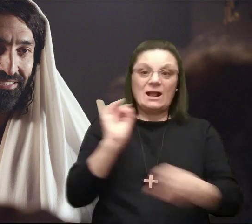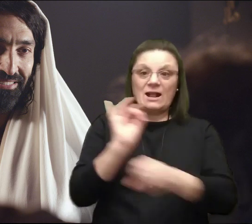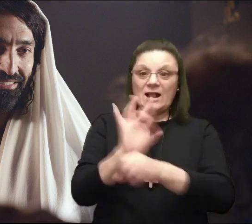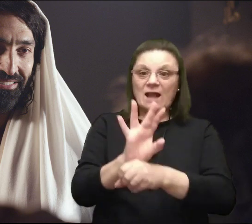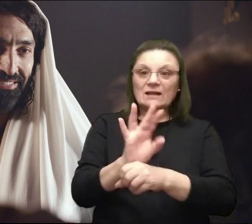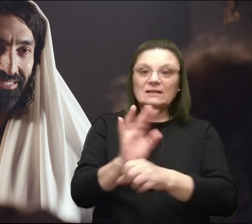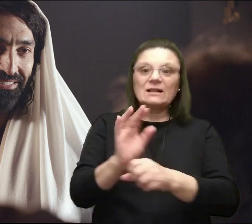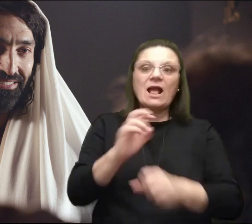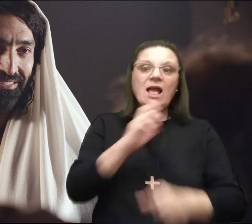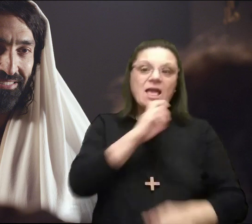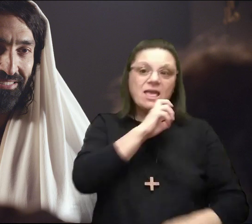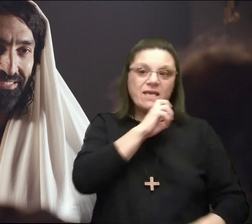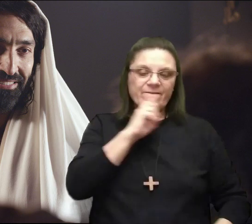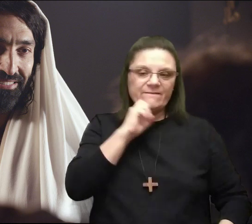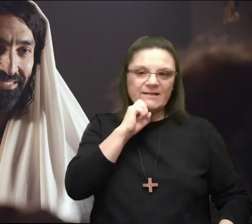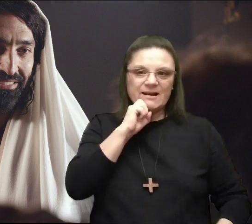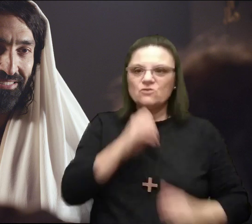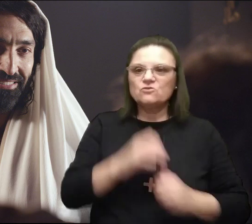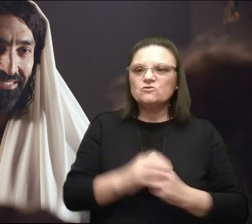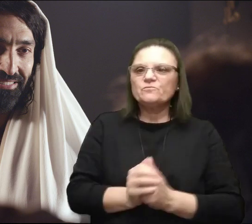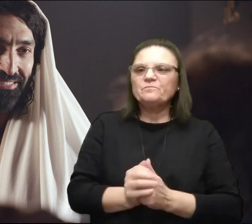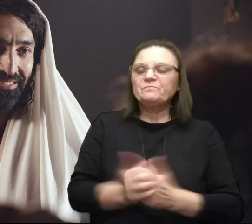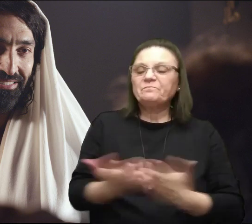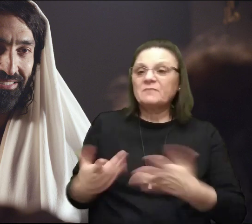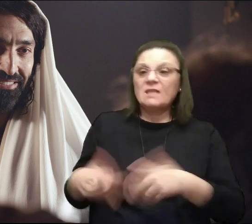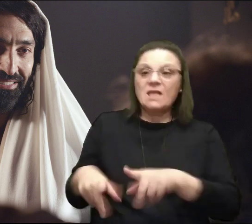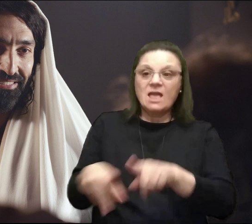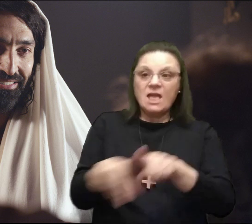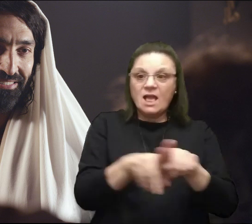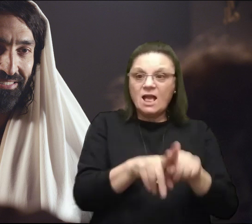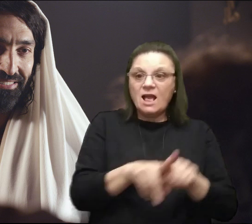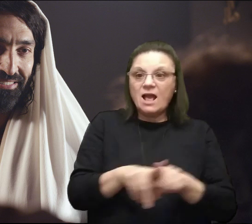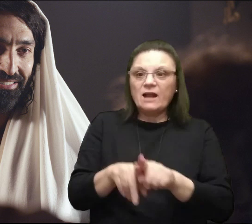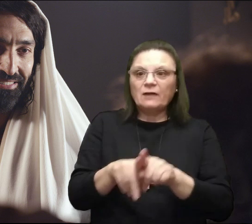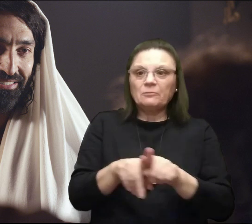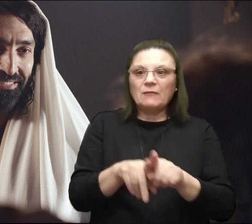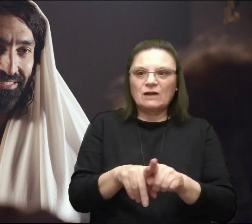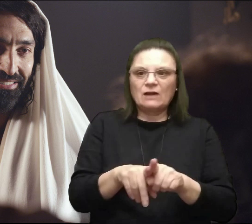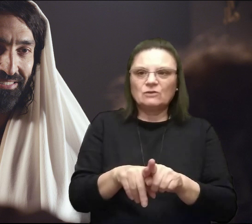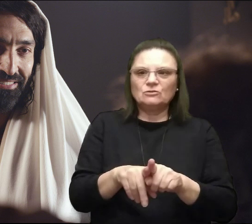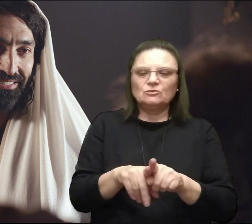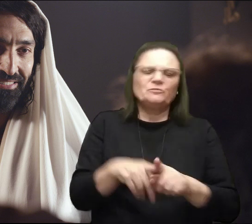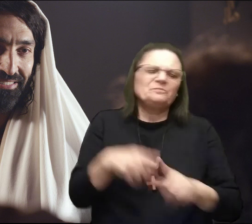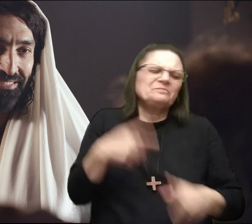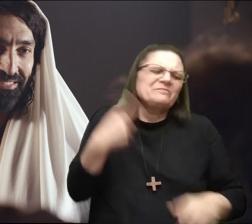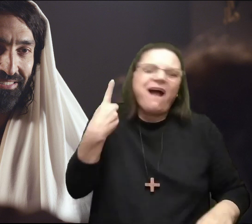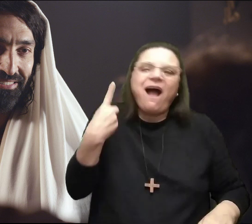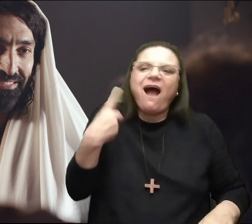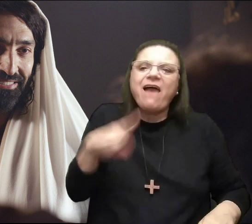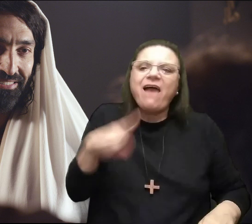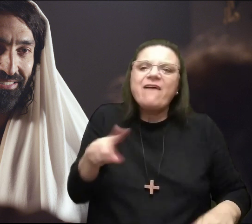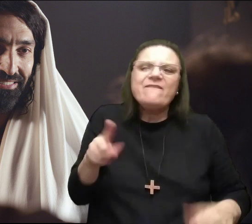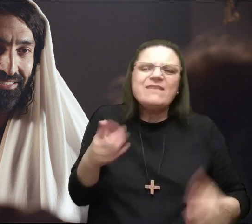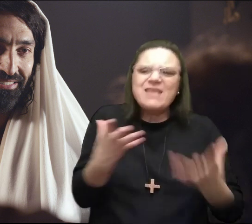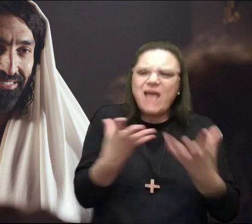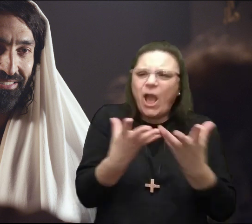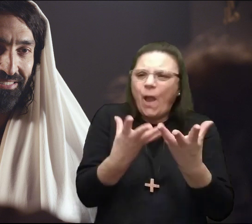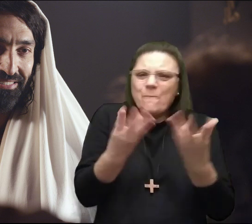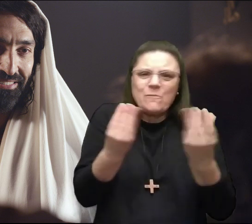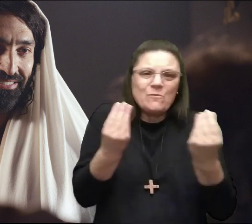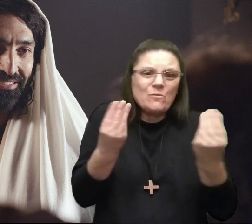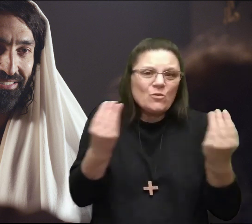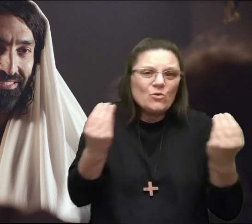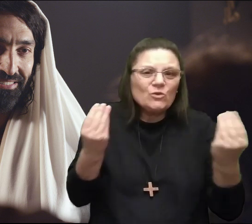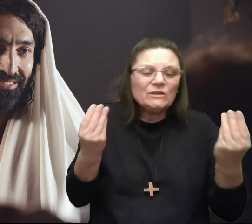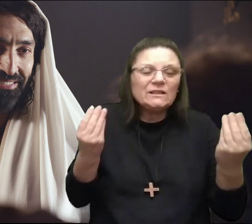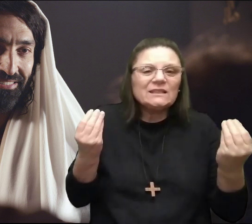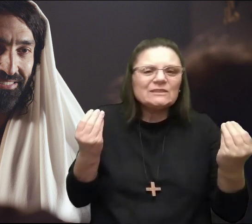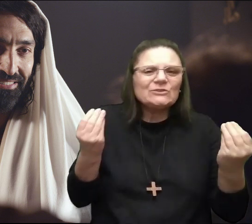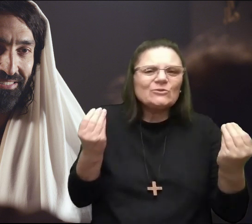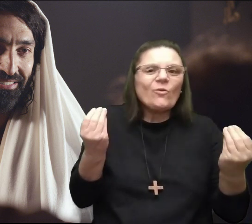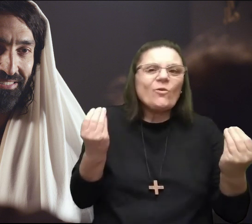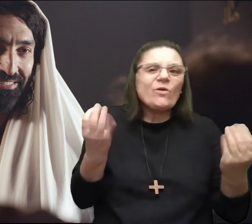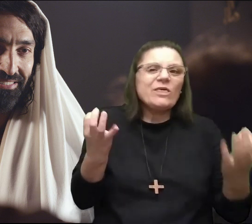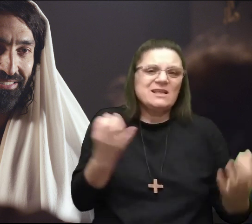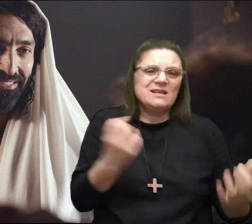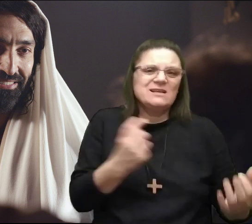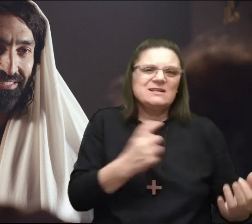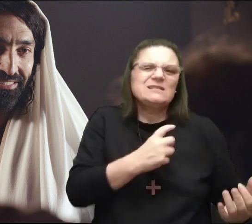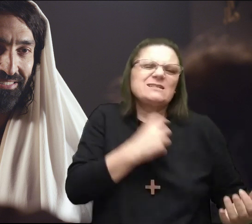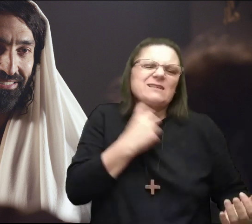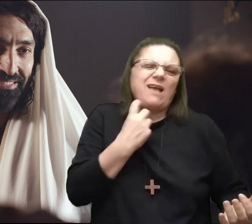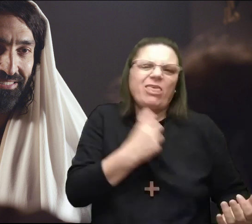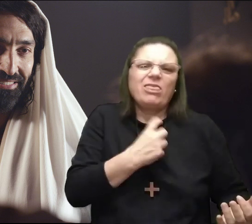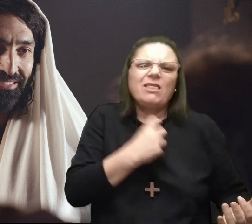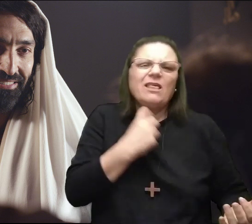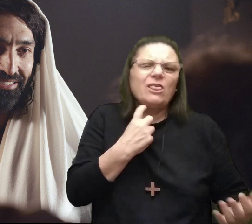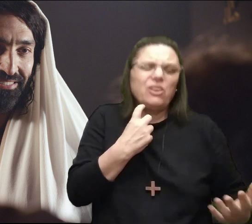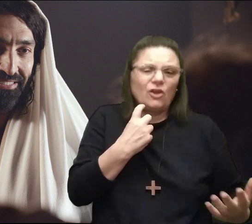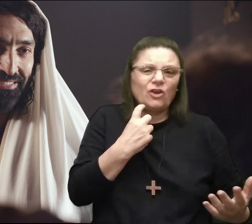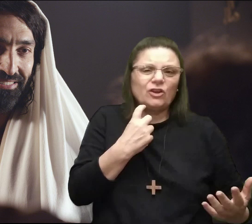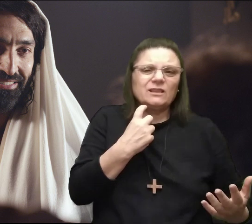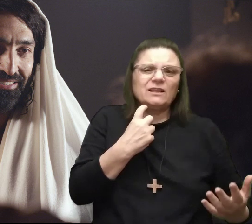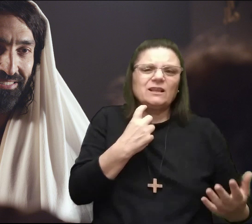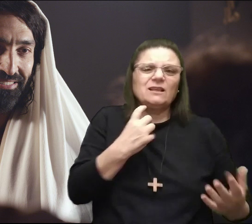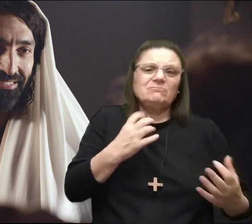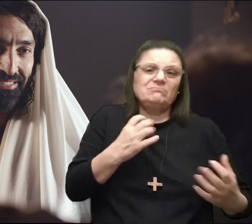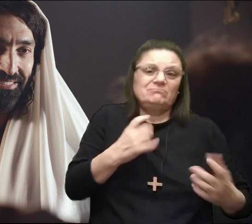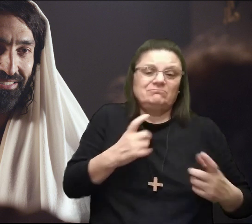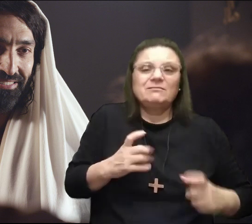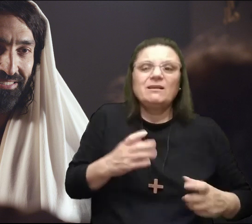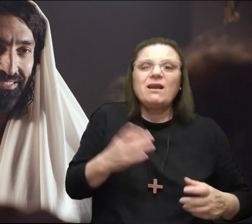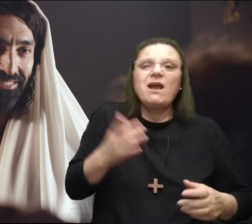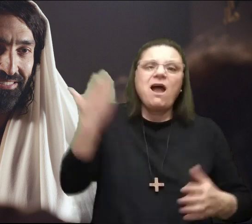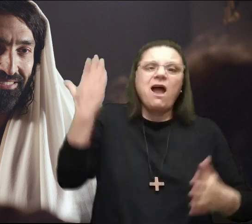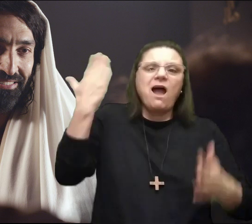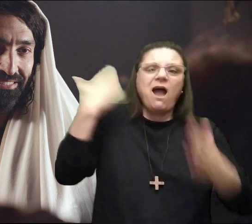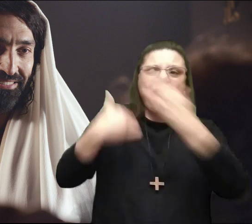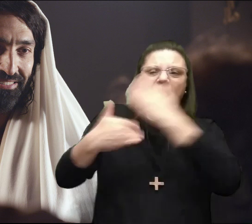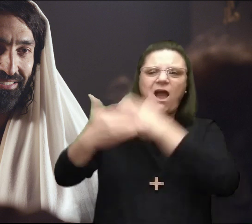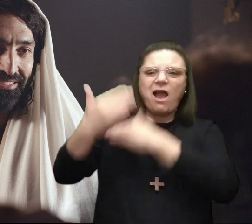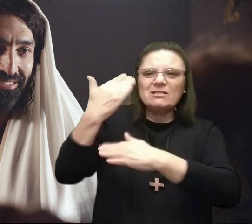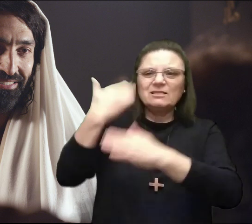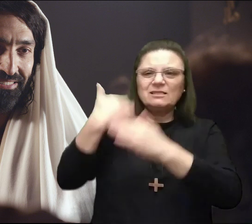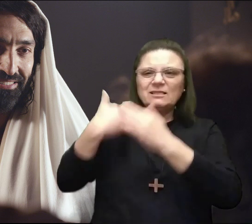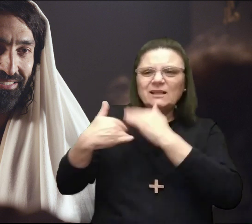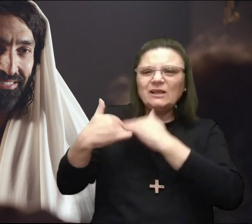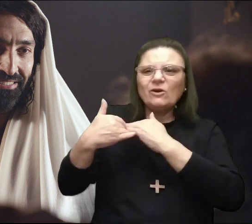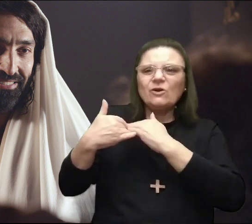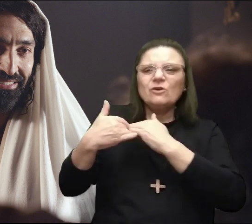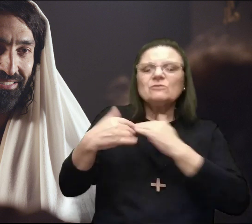Lectura de la carta a los Hebreos Hermanos: Ha habido multitud de sacerdotes